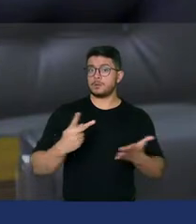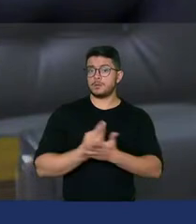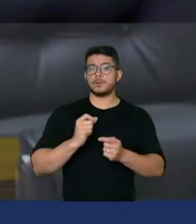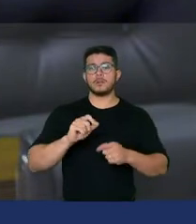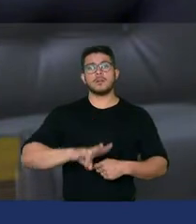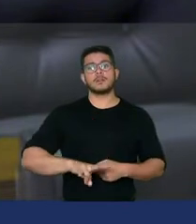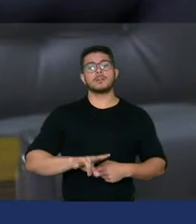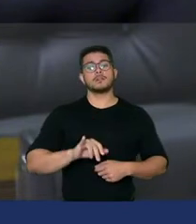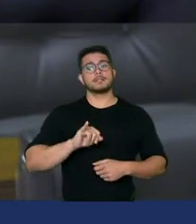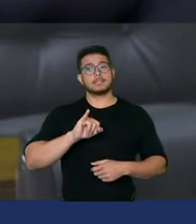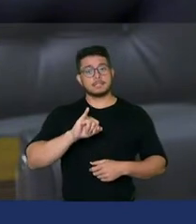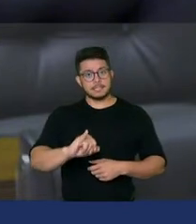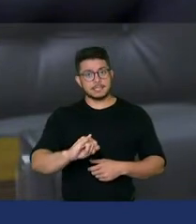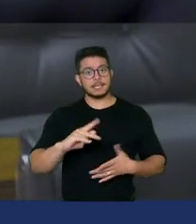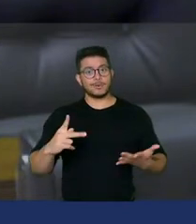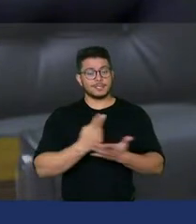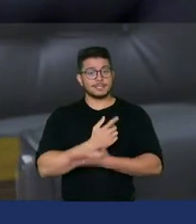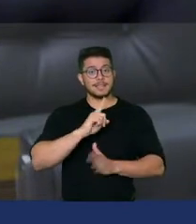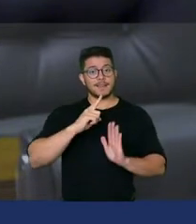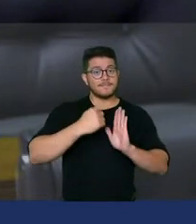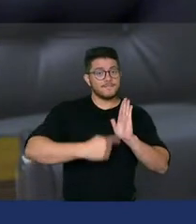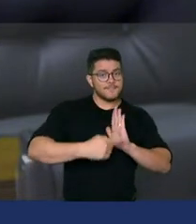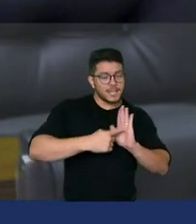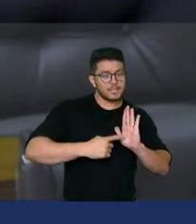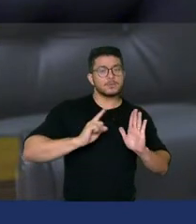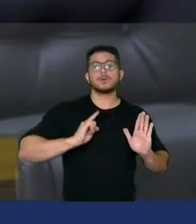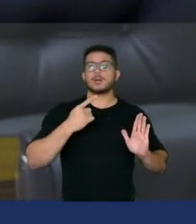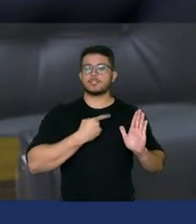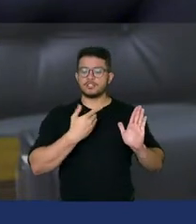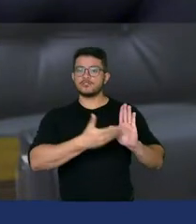E... E SE ISSO OCORRER, O COMPROMISSO DA DERRUBADA DO VETO É ISSO QUE NÓS TAMBÉ M... ESPERAMOS. ENTÃO...